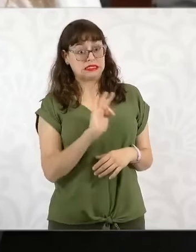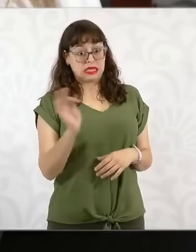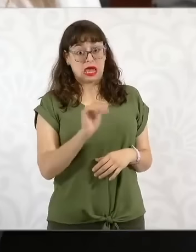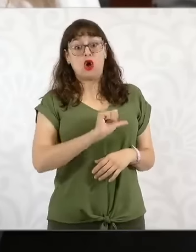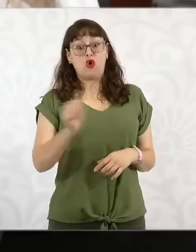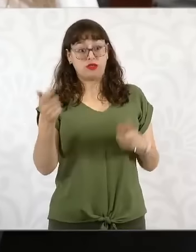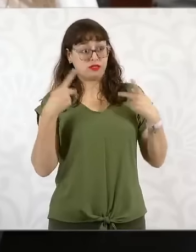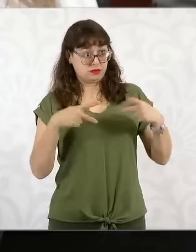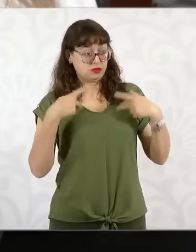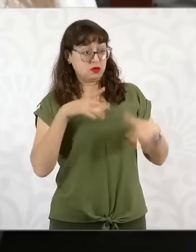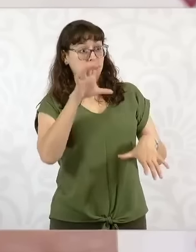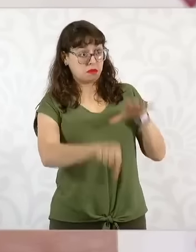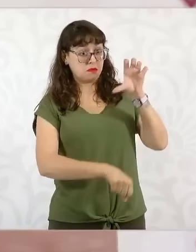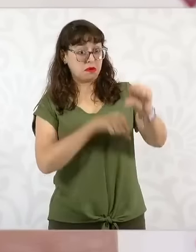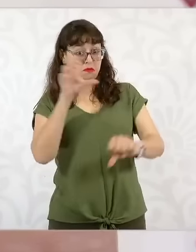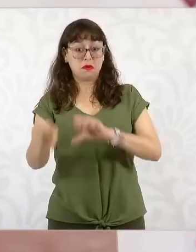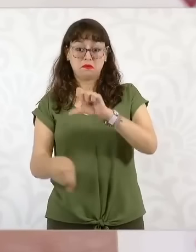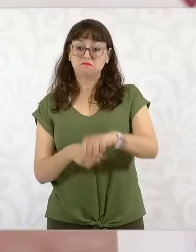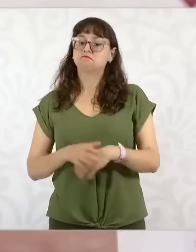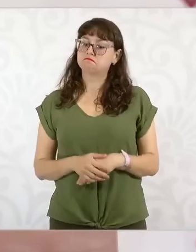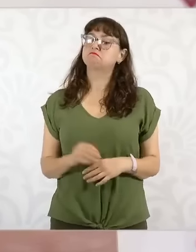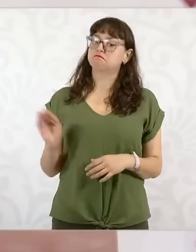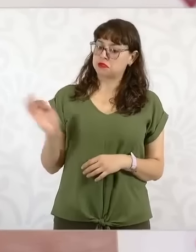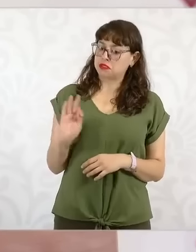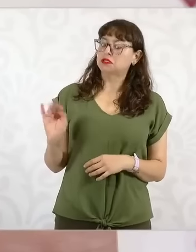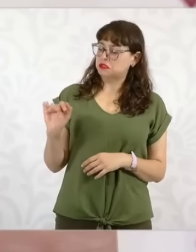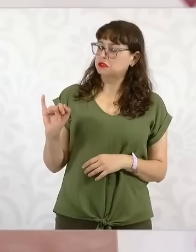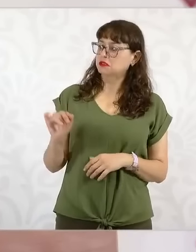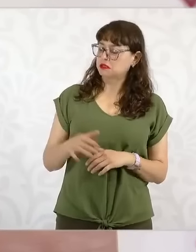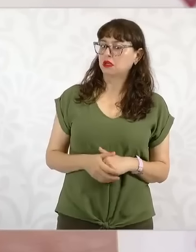el caso? Se pueden dar más detenciones relacionadas, por supuesto, de otros